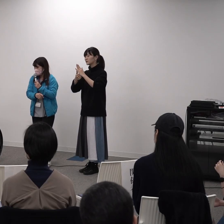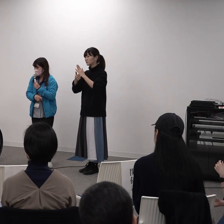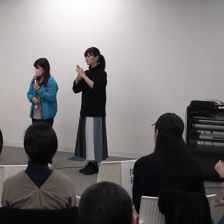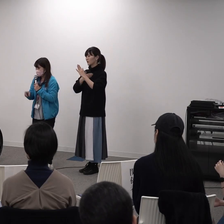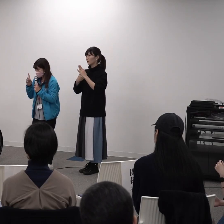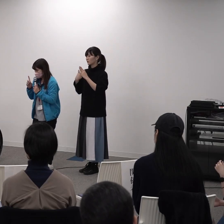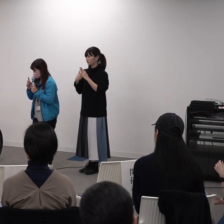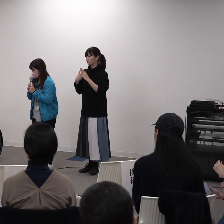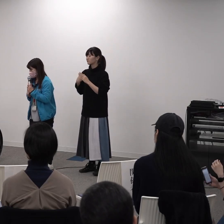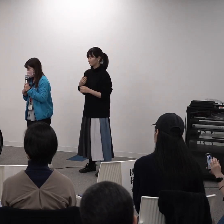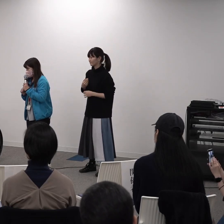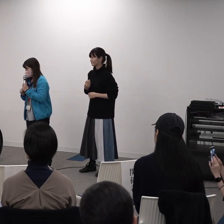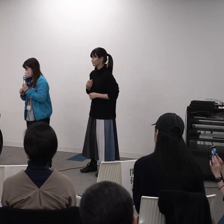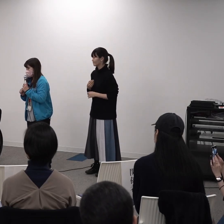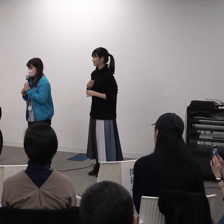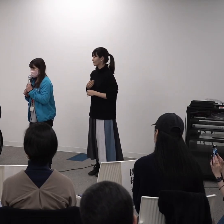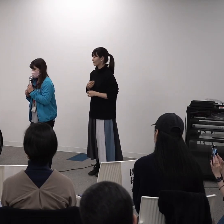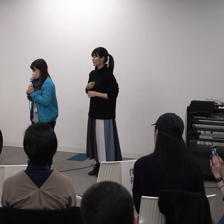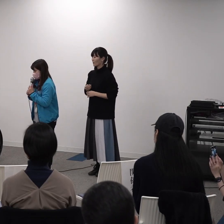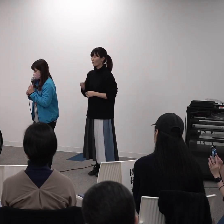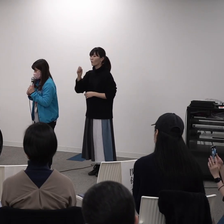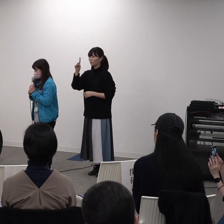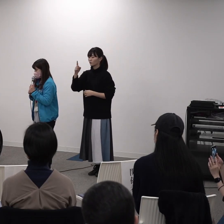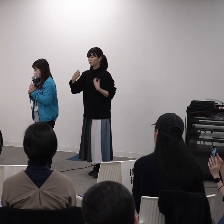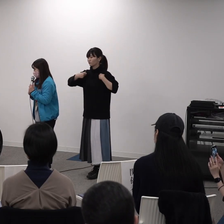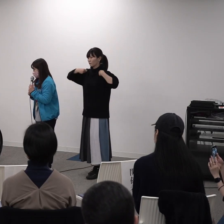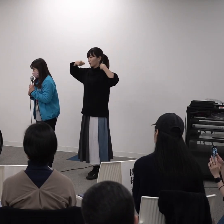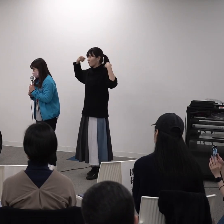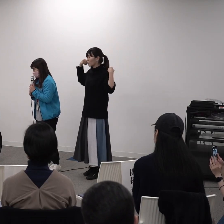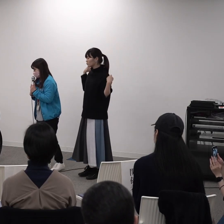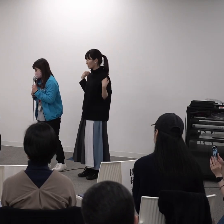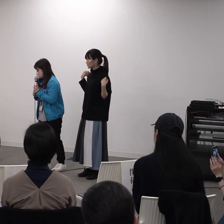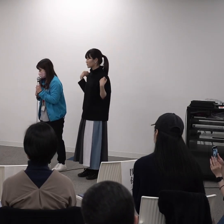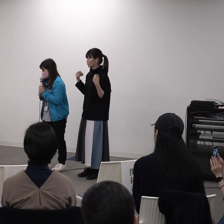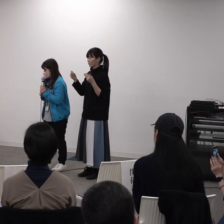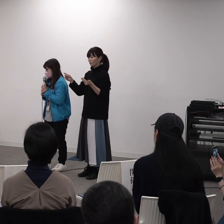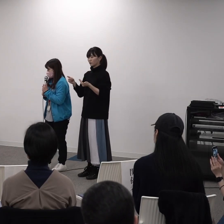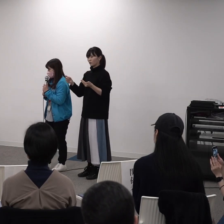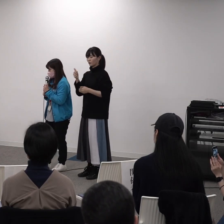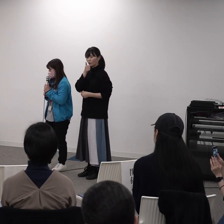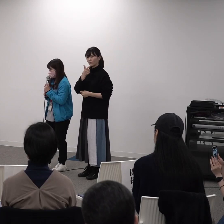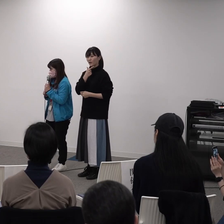最後もう1個だけ上着を脱がすという 介助犬の仕事を紹介したいと思います